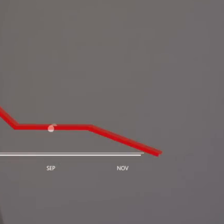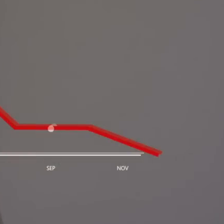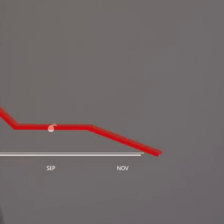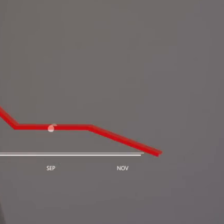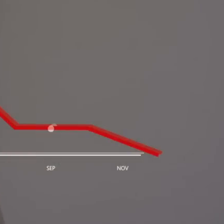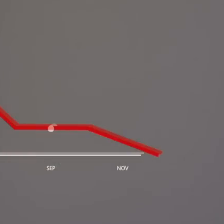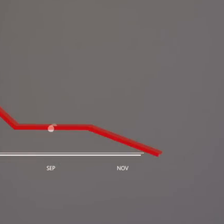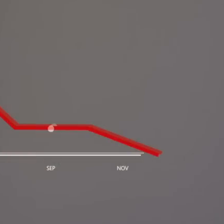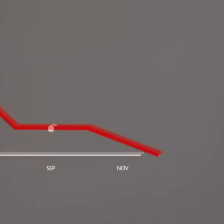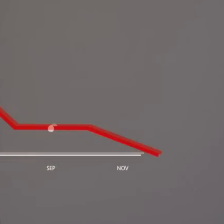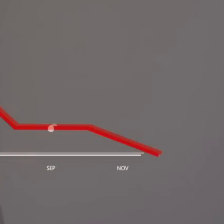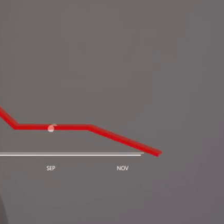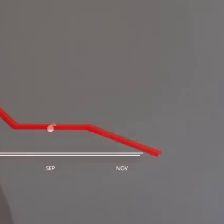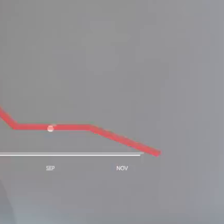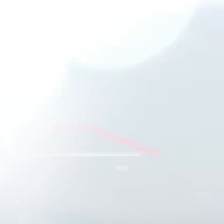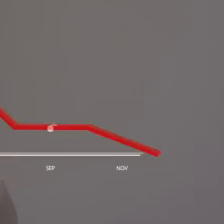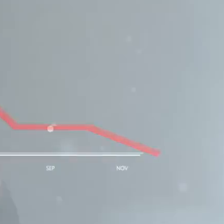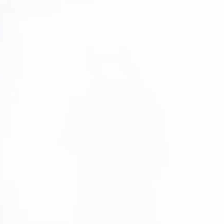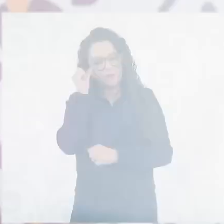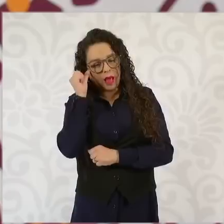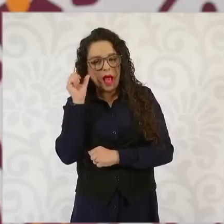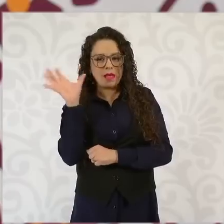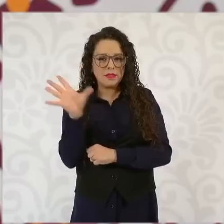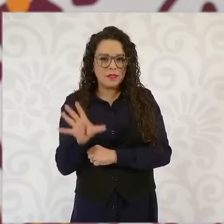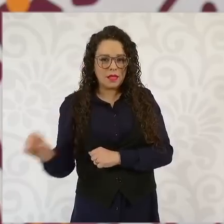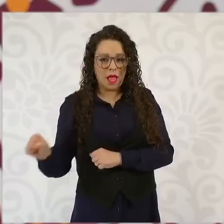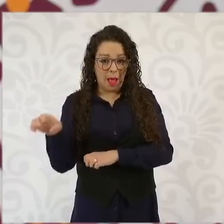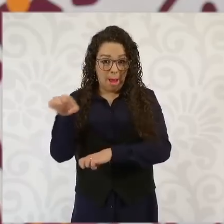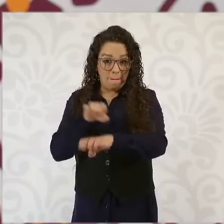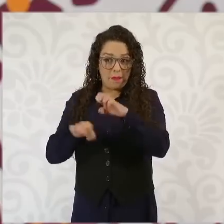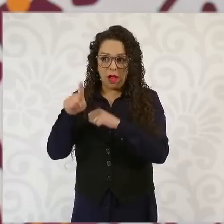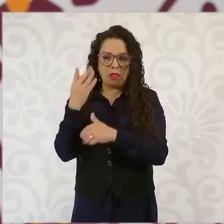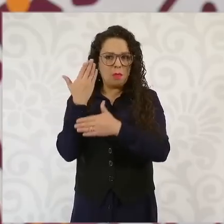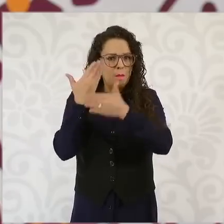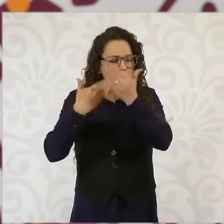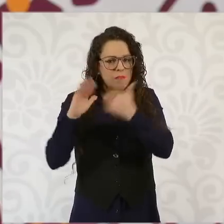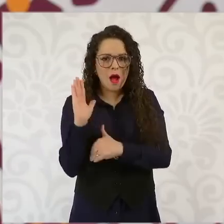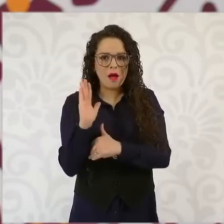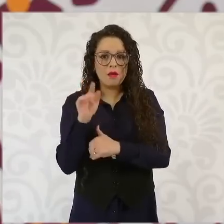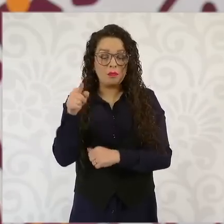Unidos se encuentran integradas durante la conferencia matutina de la presidenta